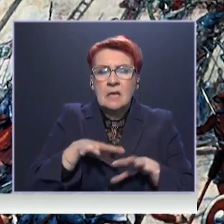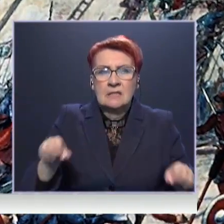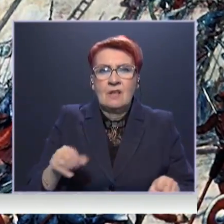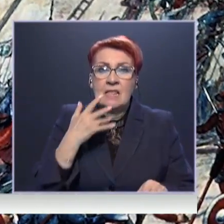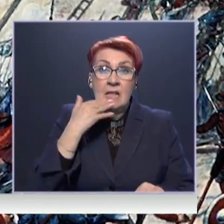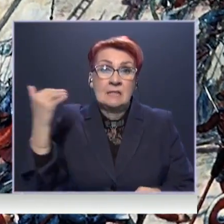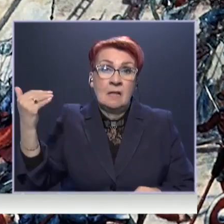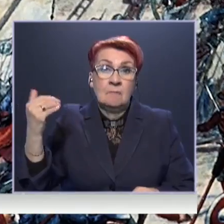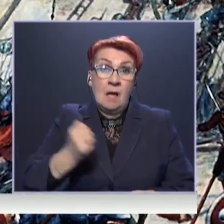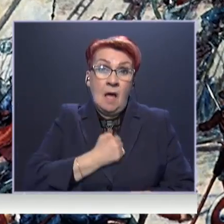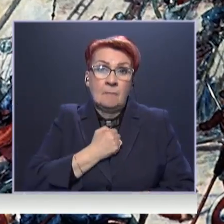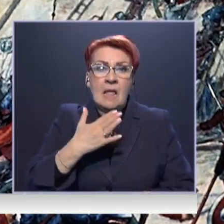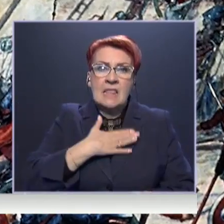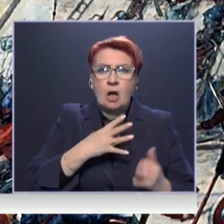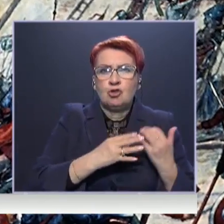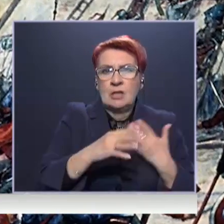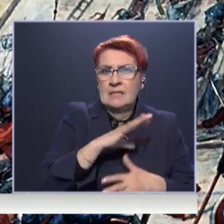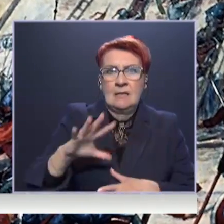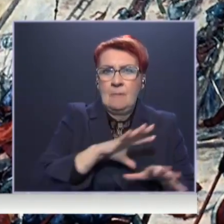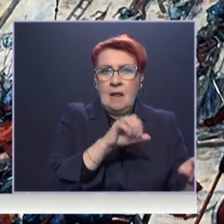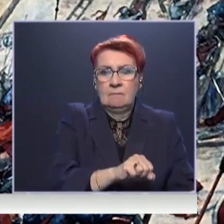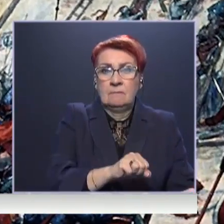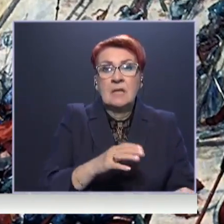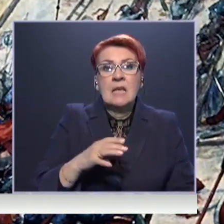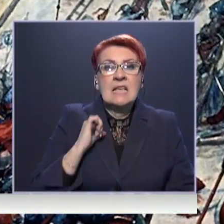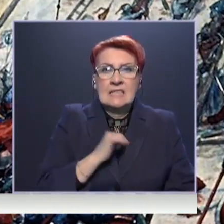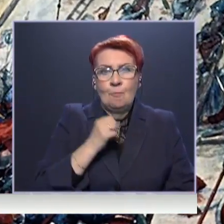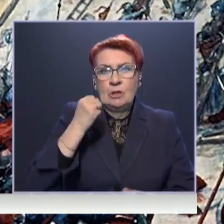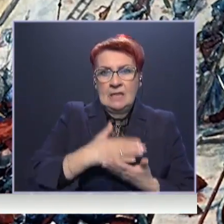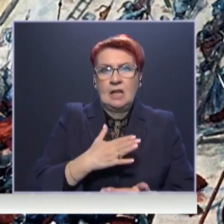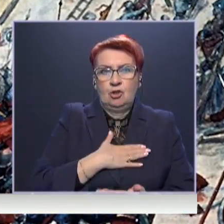армиями наших земель и самой столице нашей история